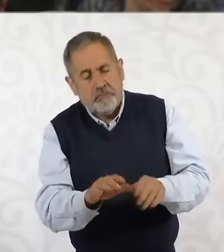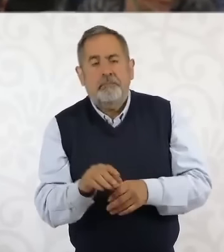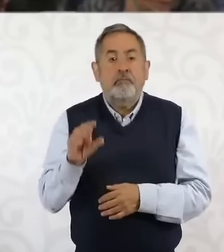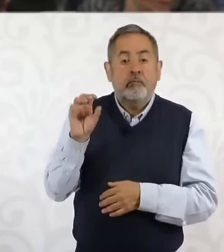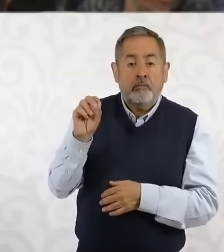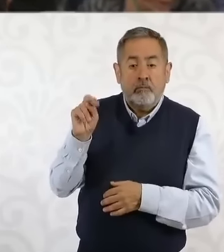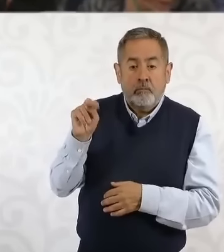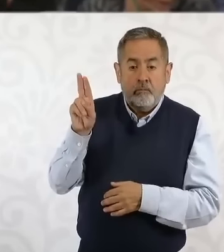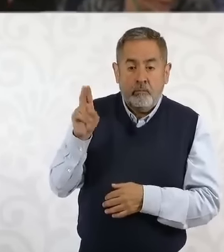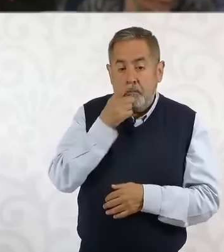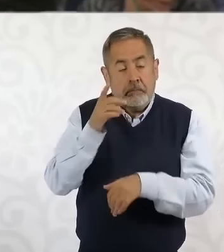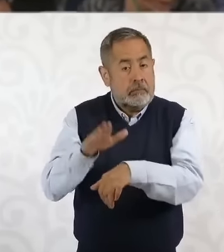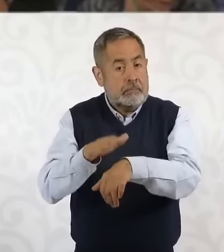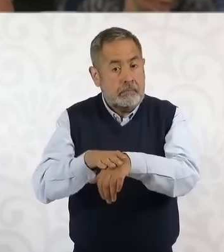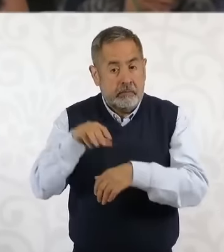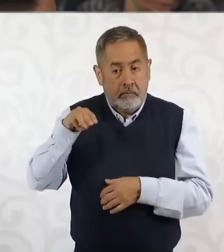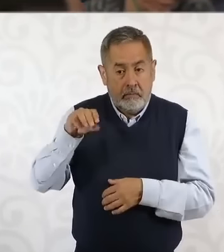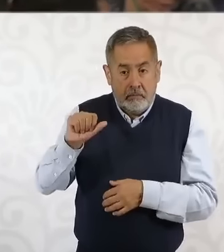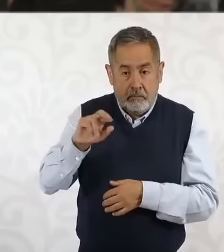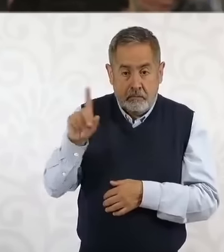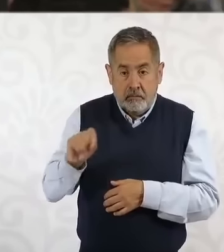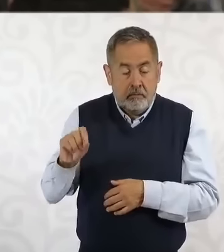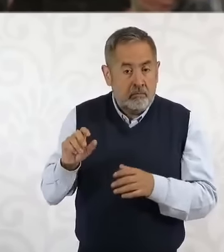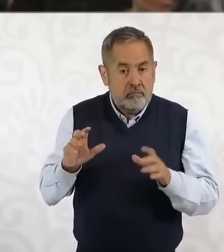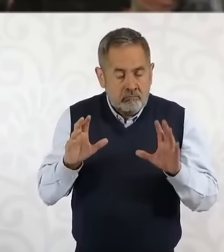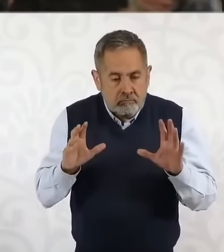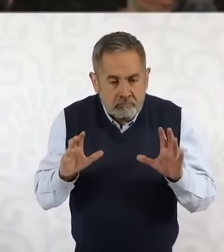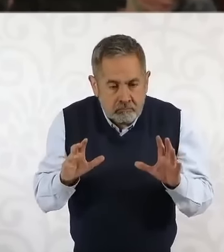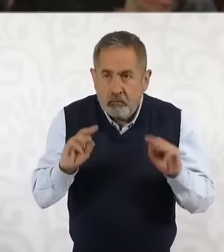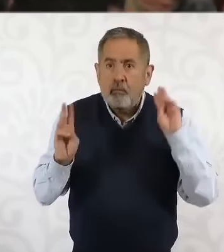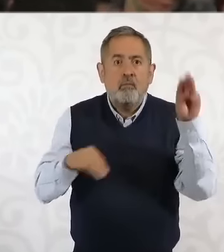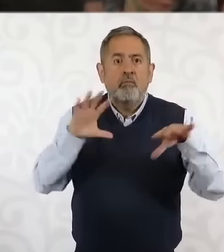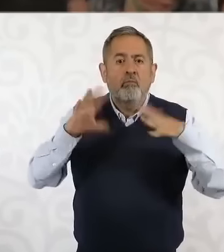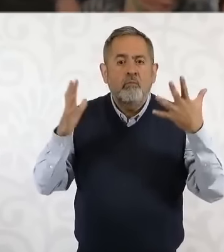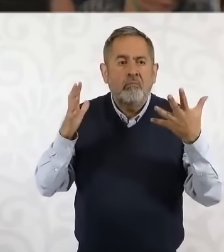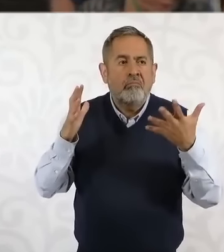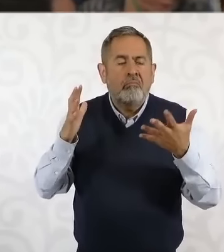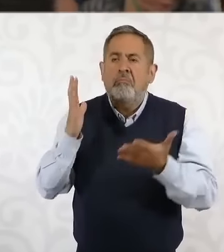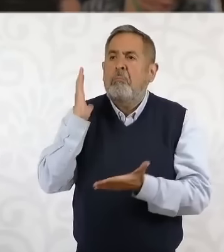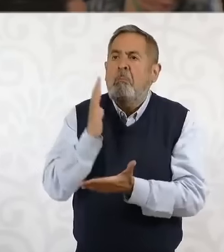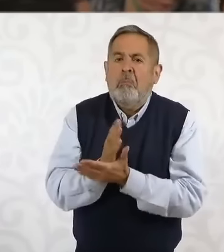marzo de este año un estancamiento global en los avances hacia la igualdad de género. Eh,